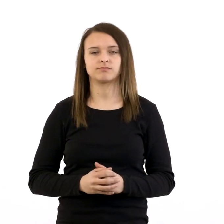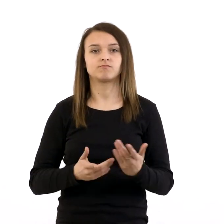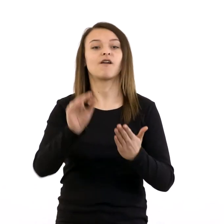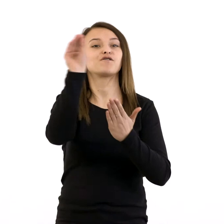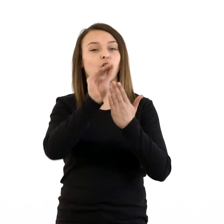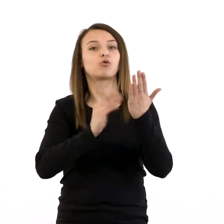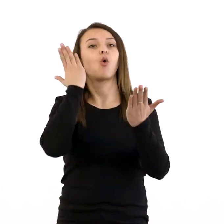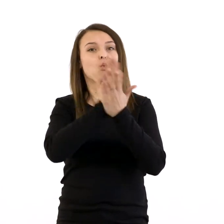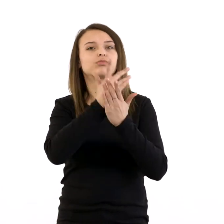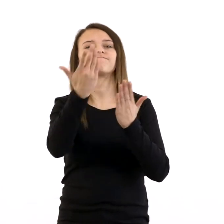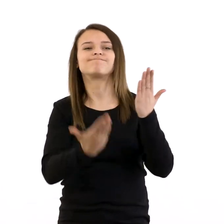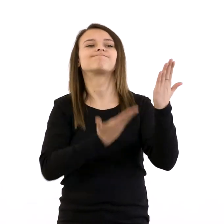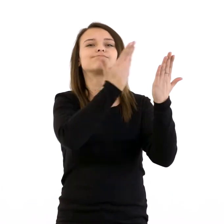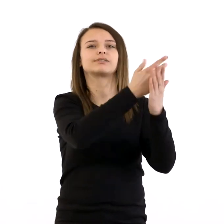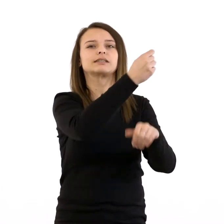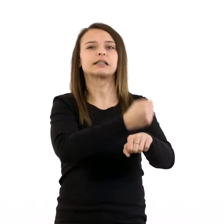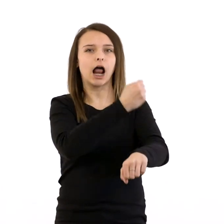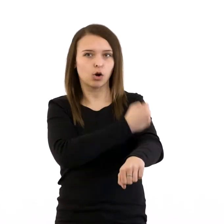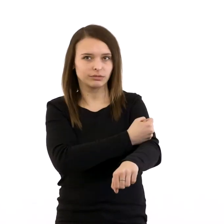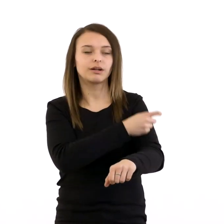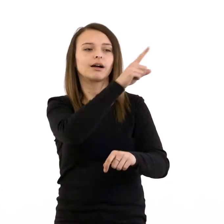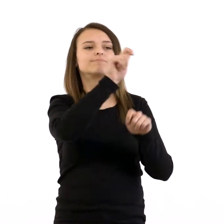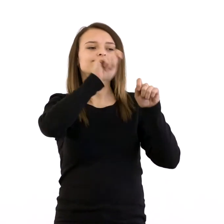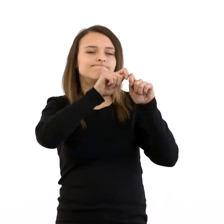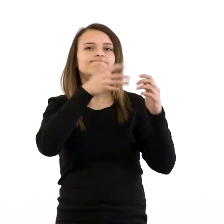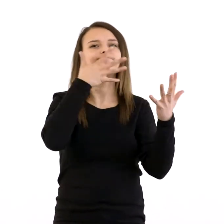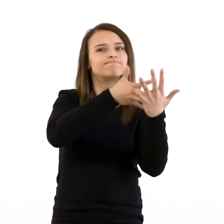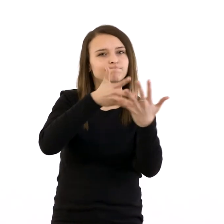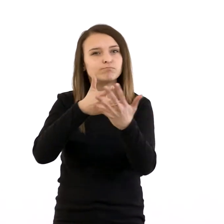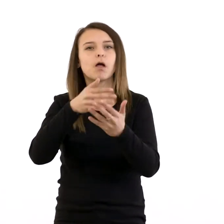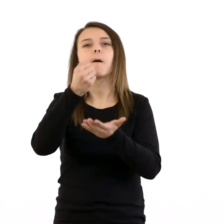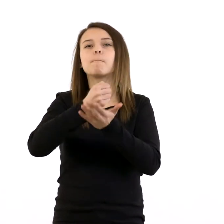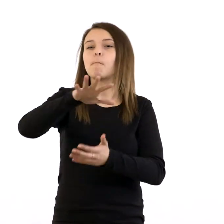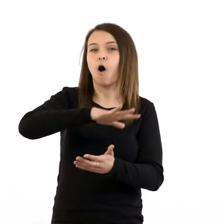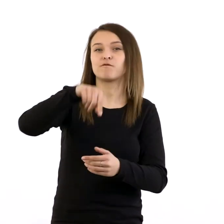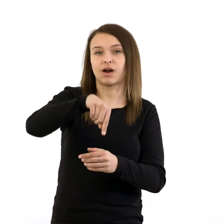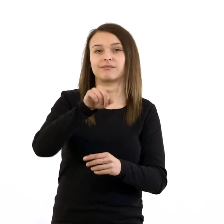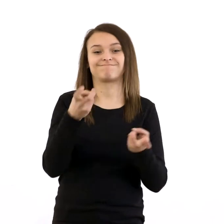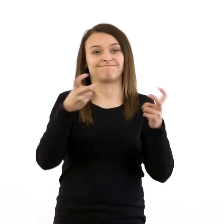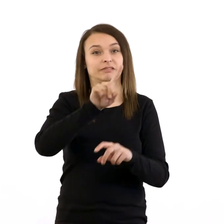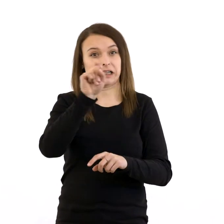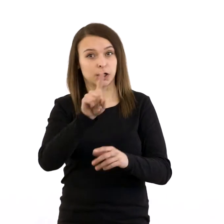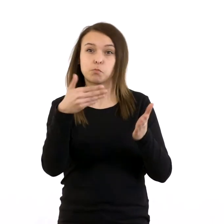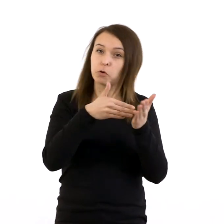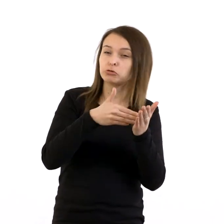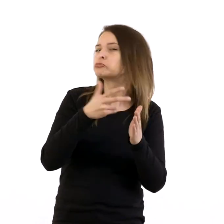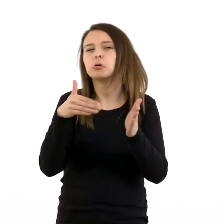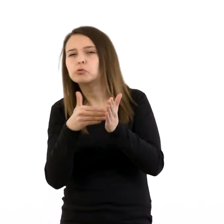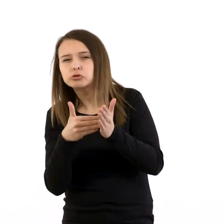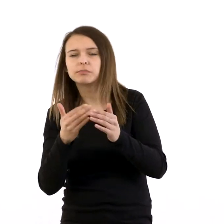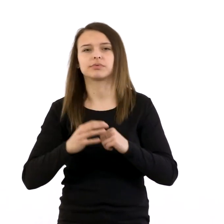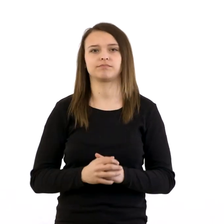Potem wniosek trafia do starosty, który opiniuje, czy istnieje potrzeba utworzenia ZAZ w danym powiecie.